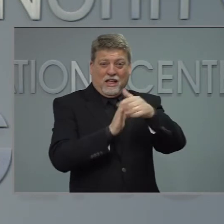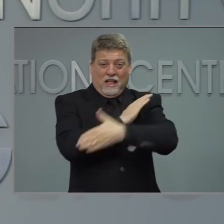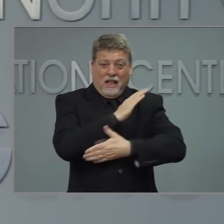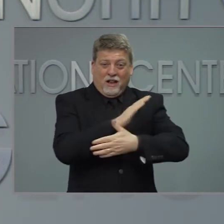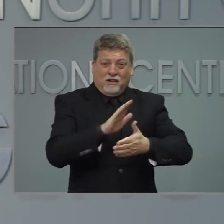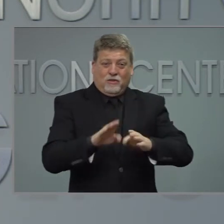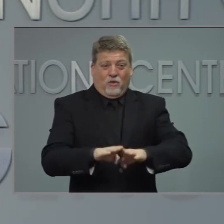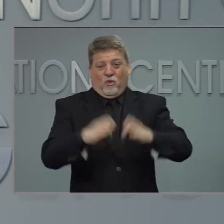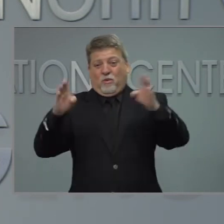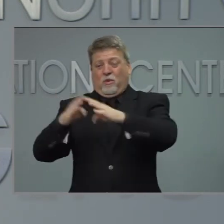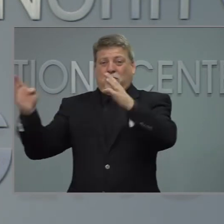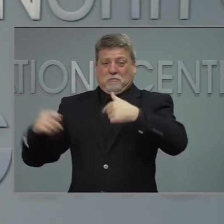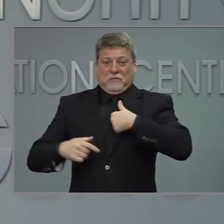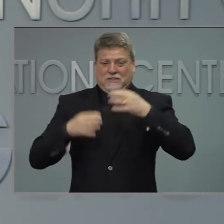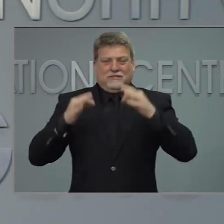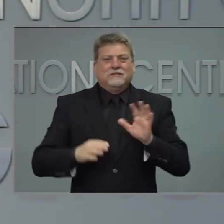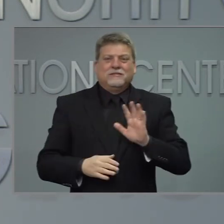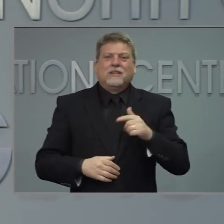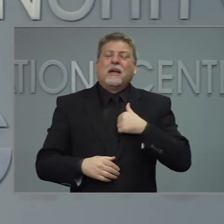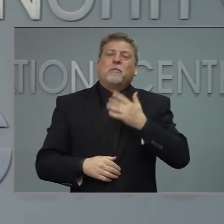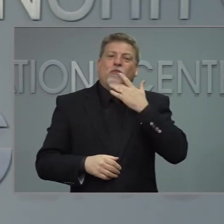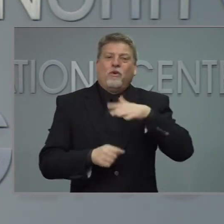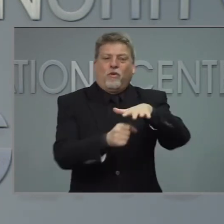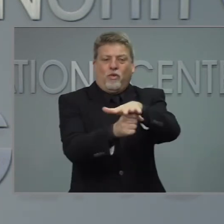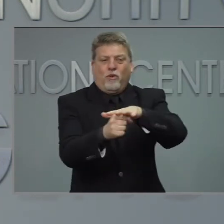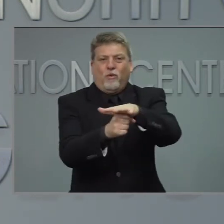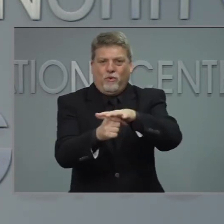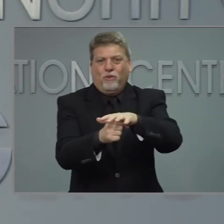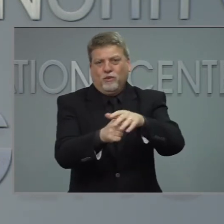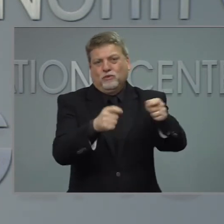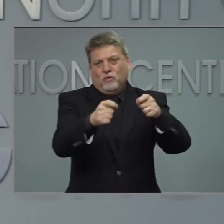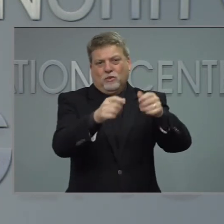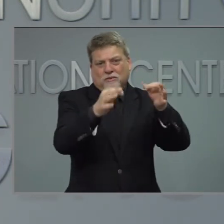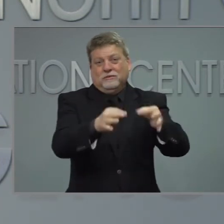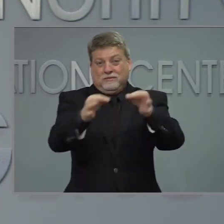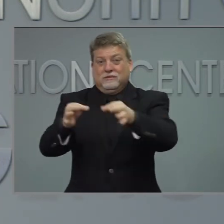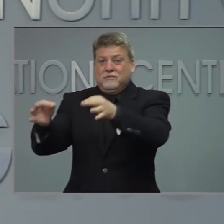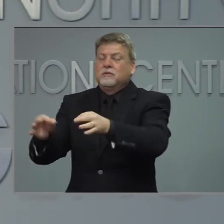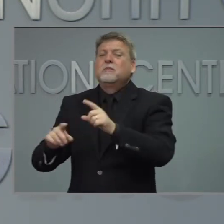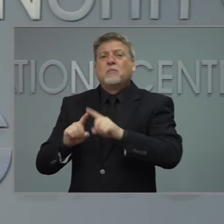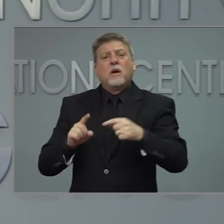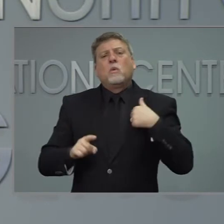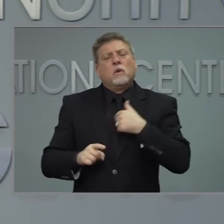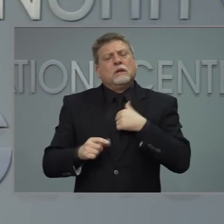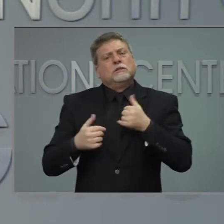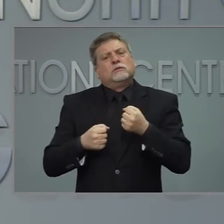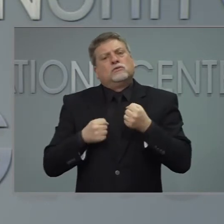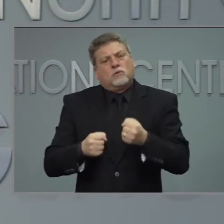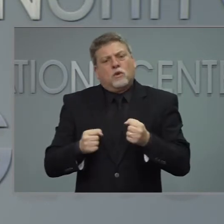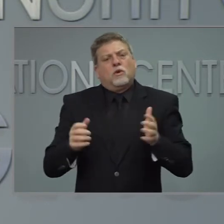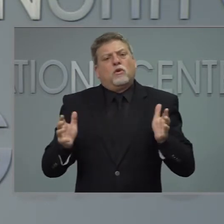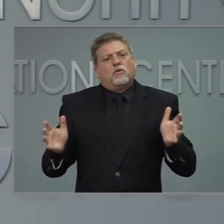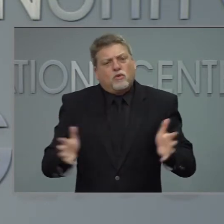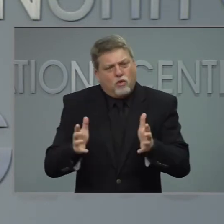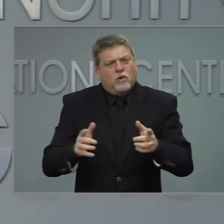importante y nosotros estamos incentivando a todos los distritos escolares de que